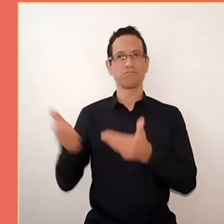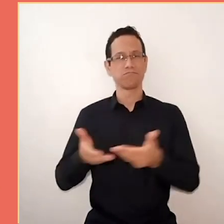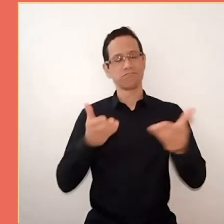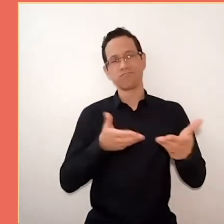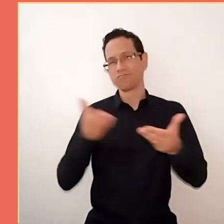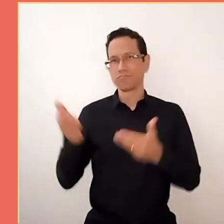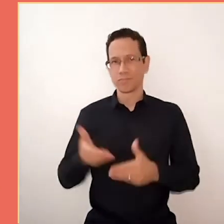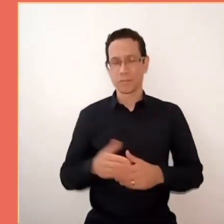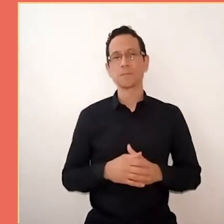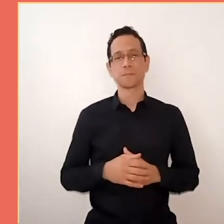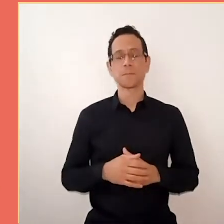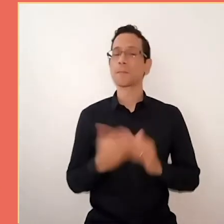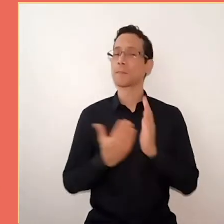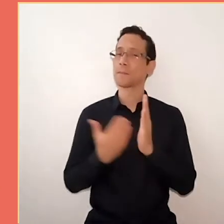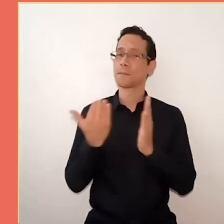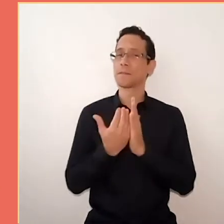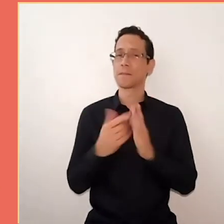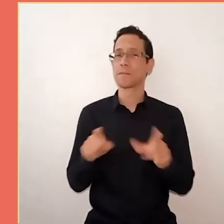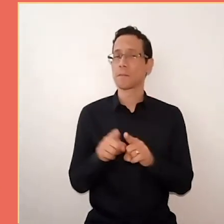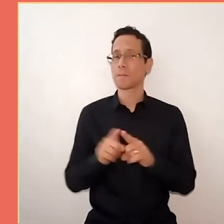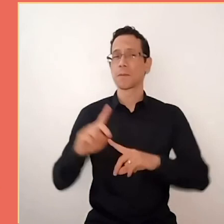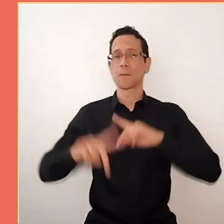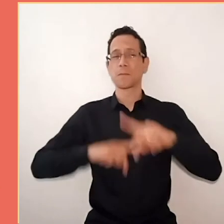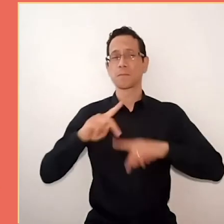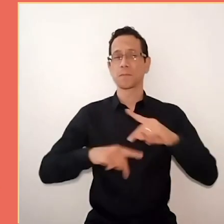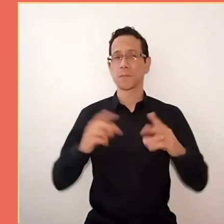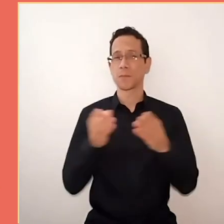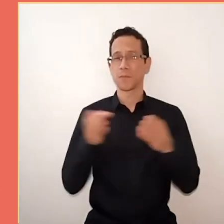e, sobretudo, ao público que nos alimenta.